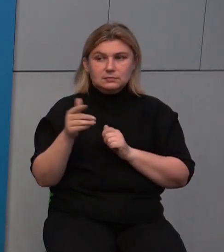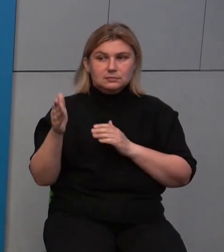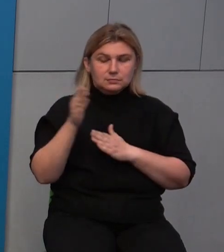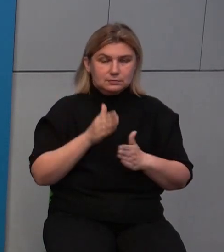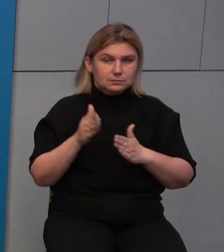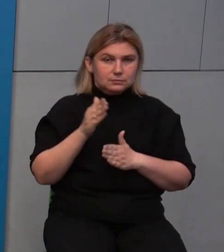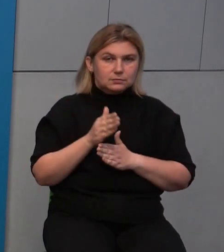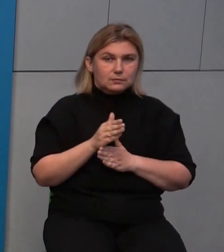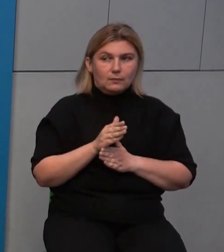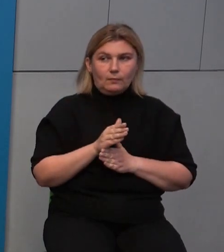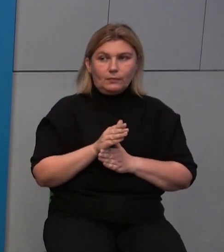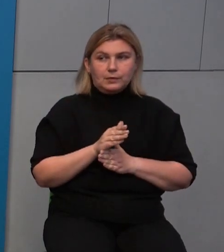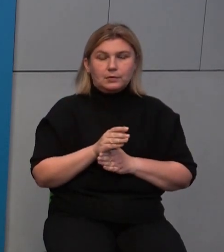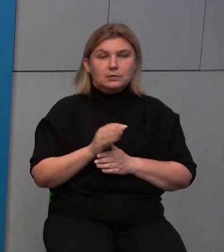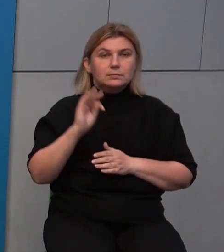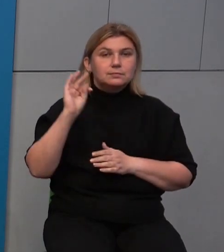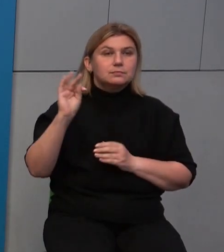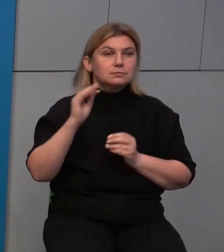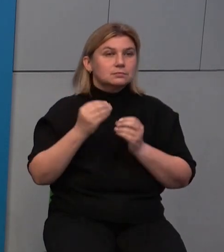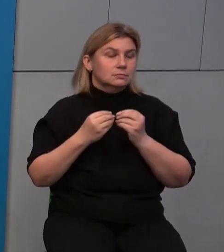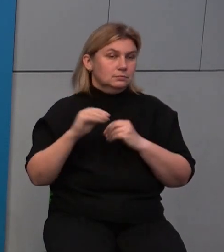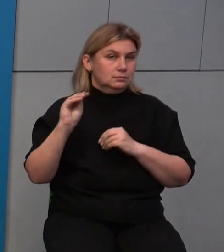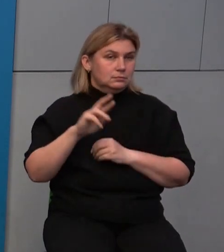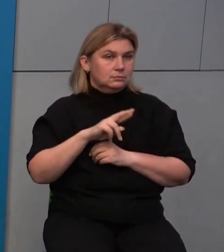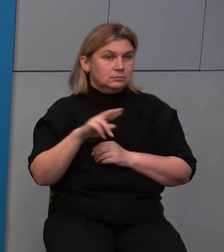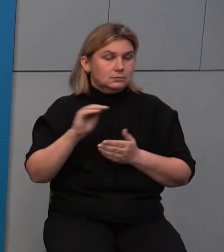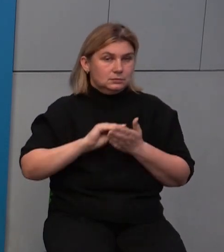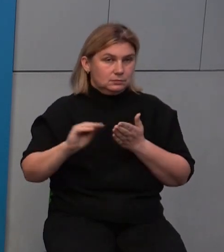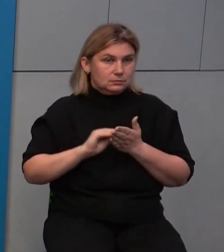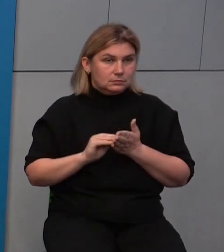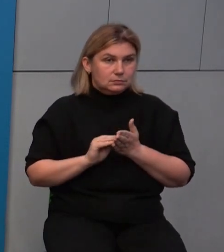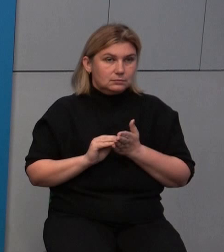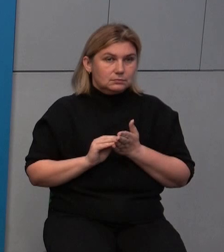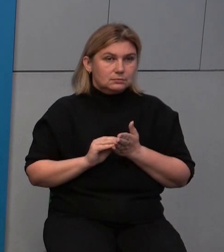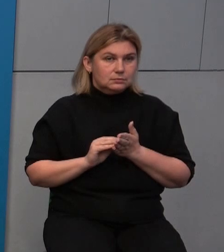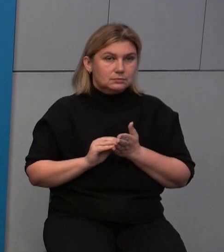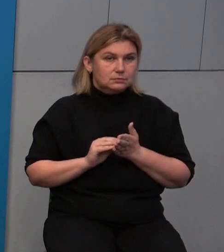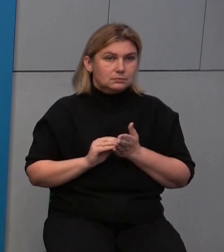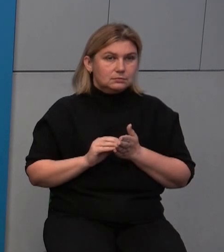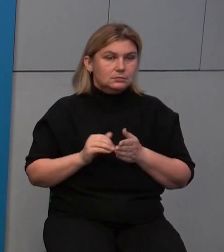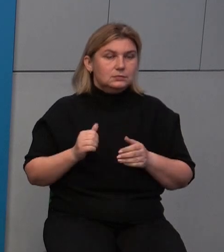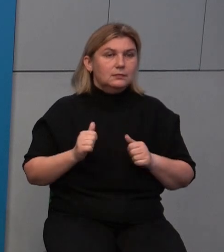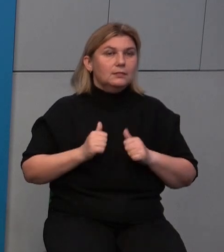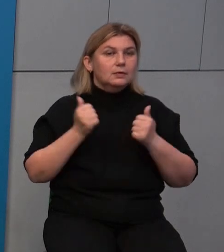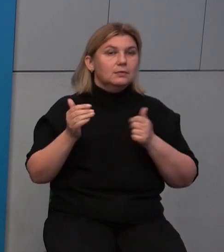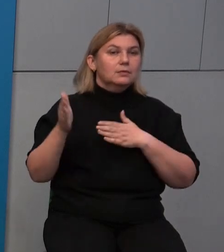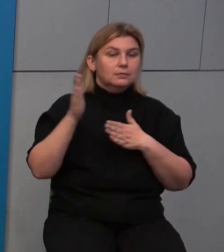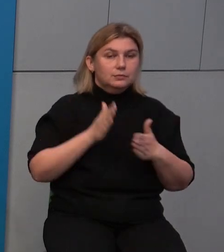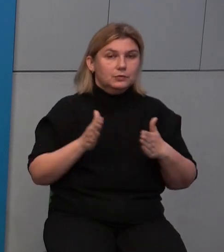i on większość tych swoich rzeczy pisał po to, żebyśmy się przygotowali